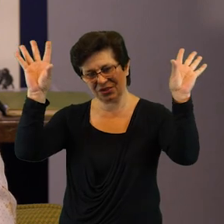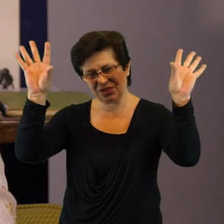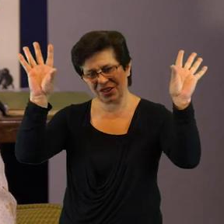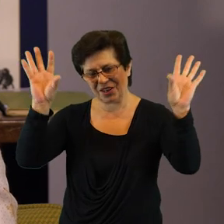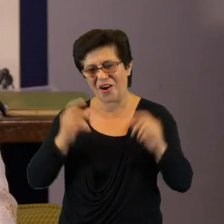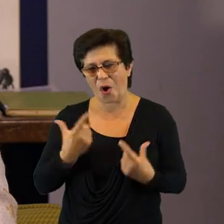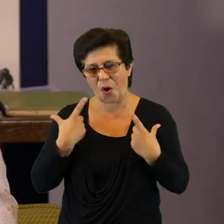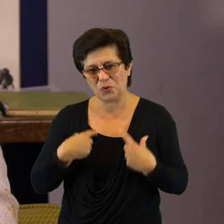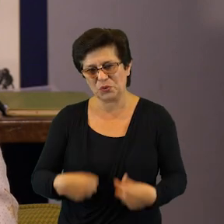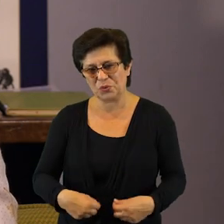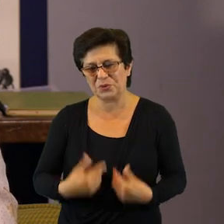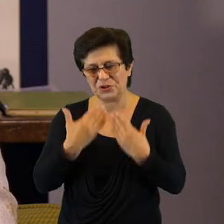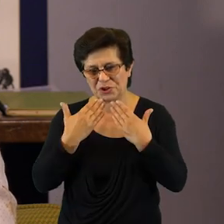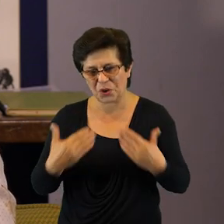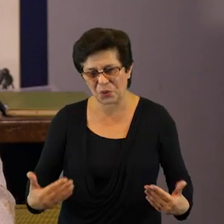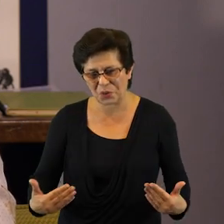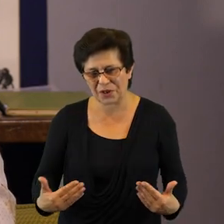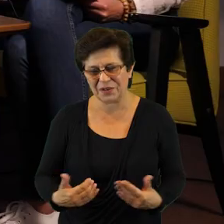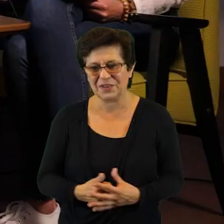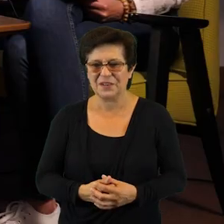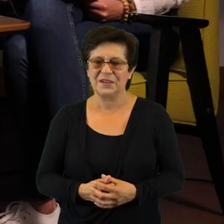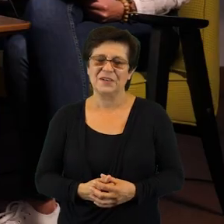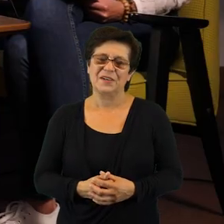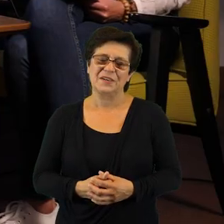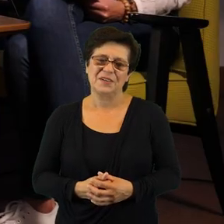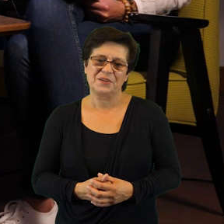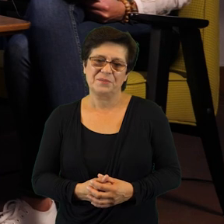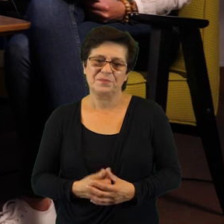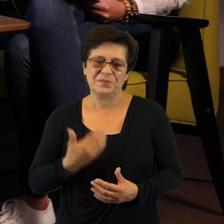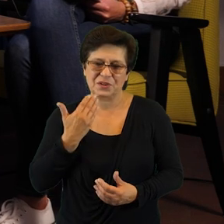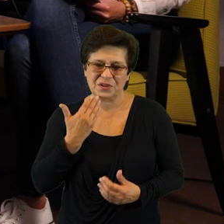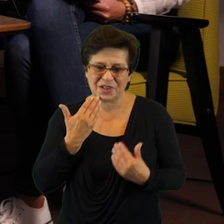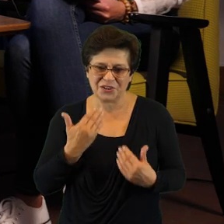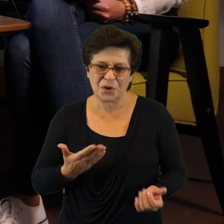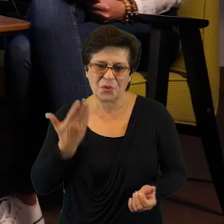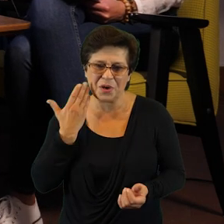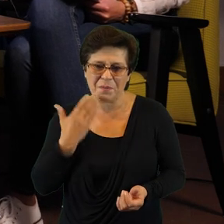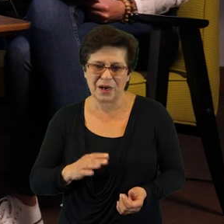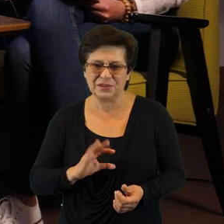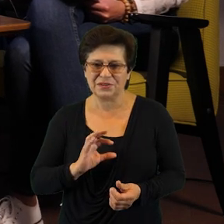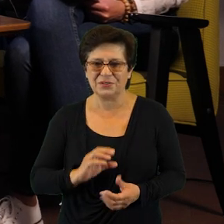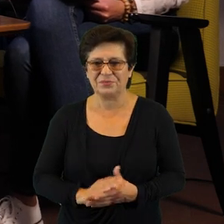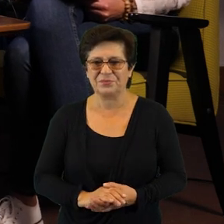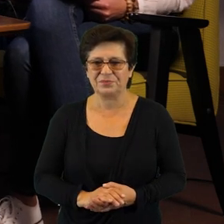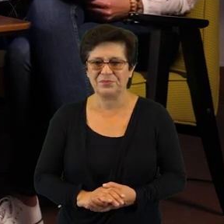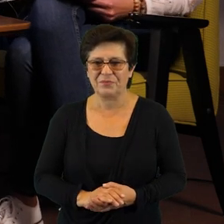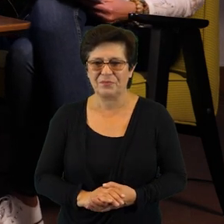Dziękuję bardzo pani Joannie. - Bardzo dziękuję państwu. I panu Sergiuszowi za przybycie i za piękną opowieść. Dziękujemy. - Dziękuję bardzo.